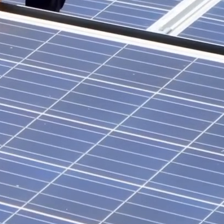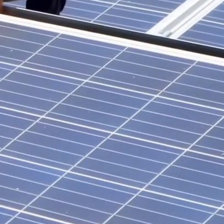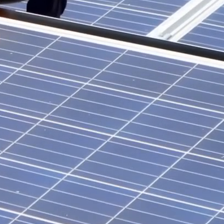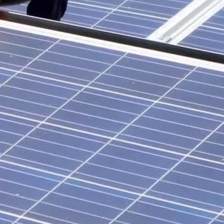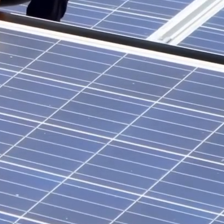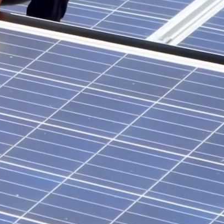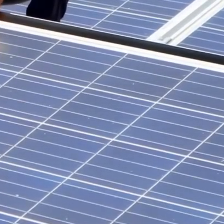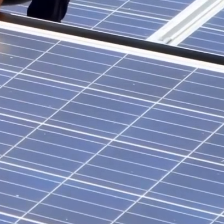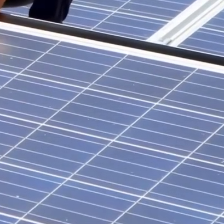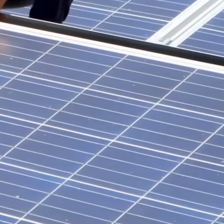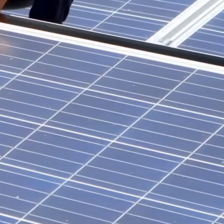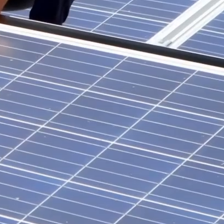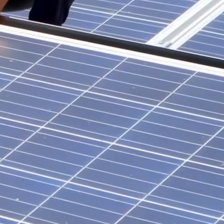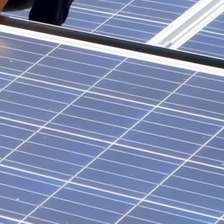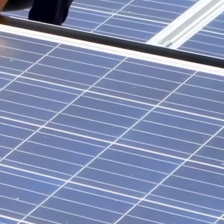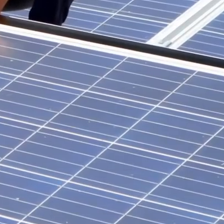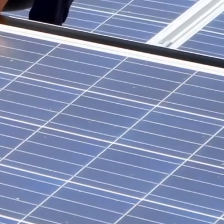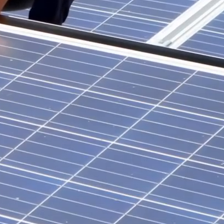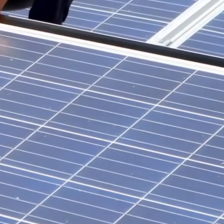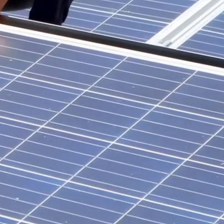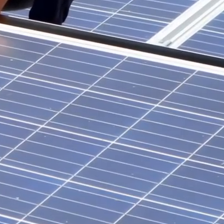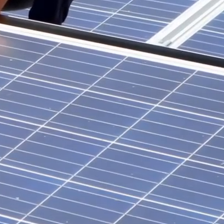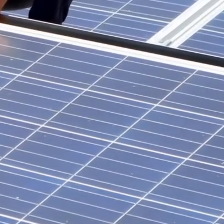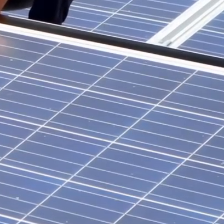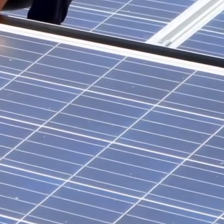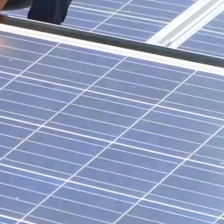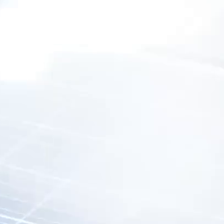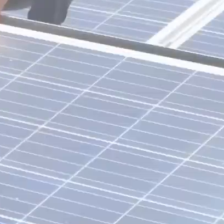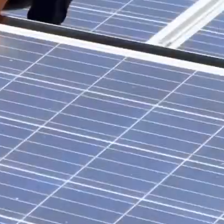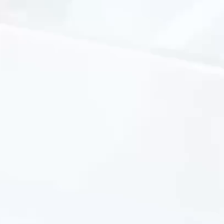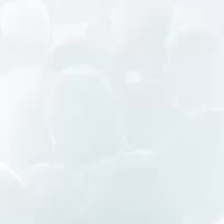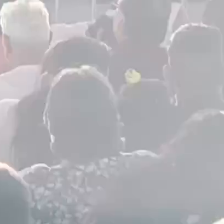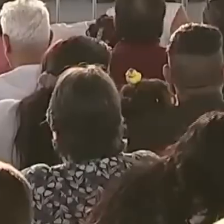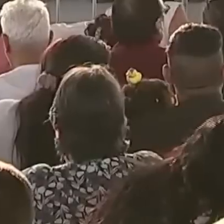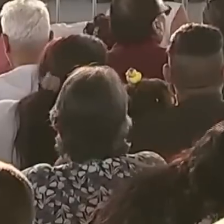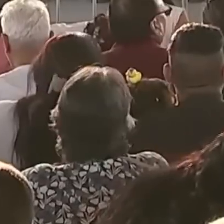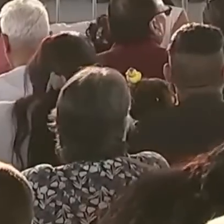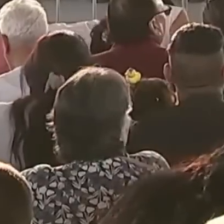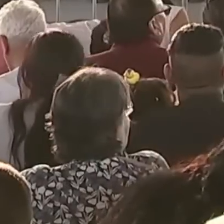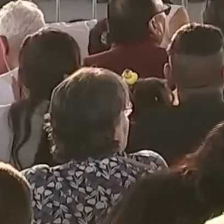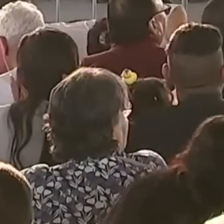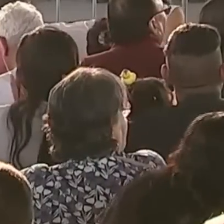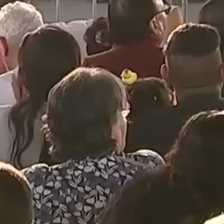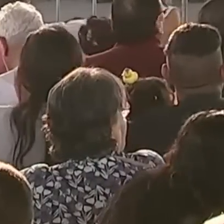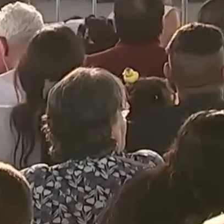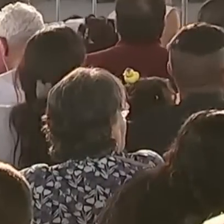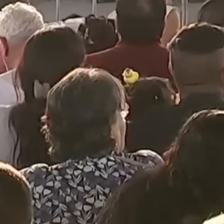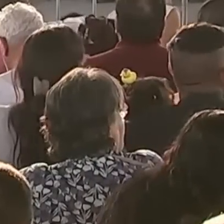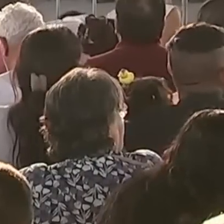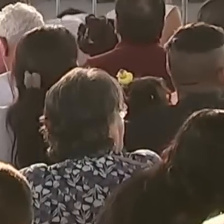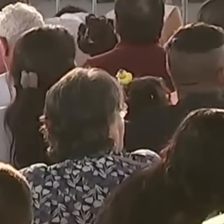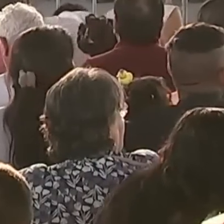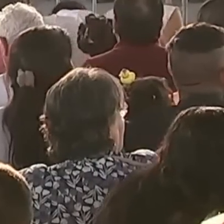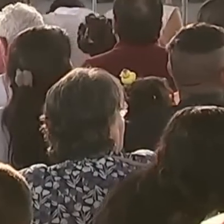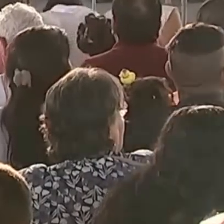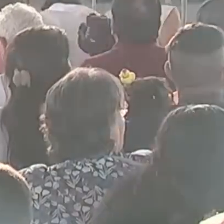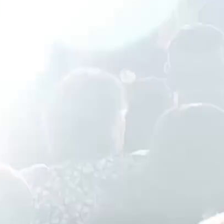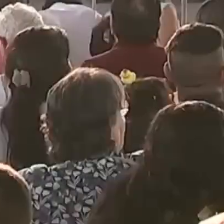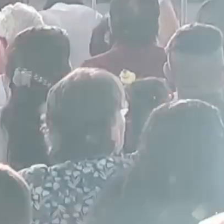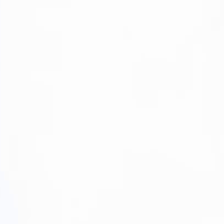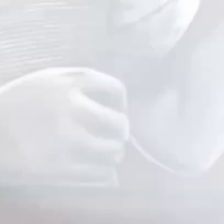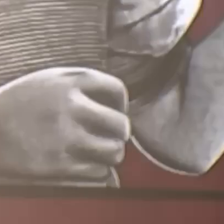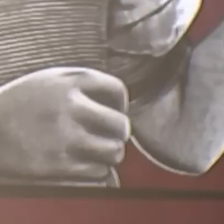necesitan bajo este tenor Al iniciar el meting público en Baja California esta